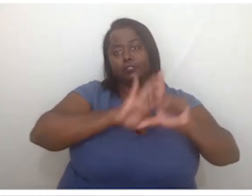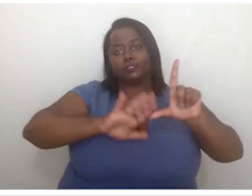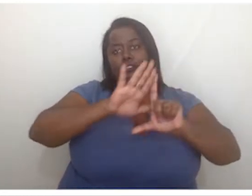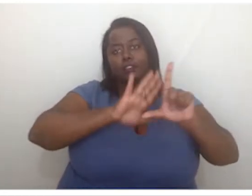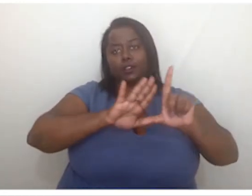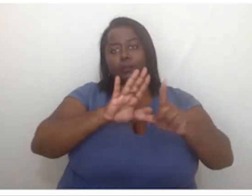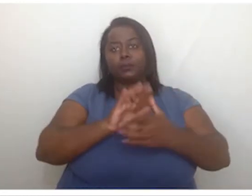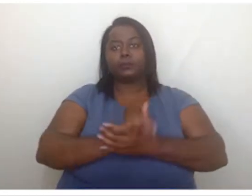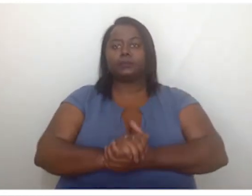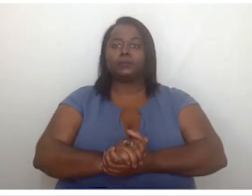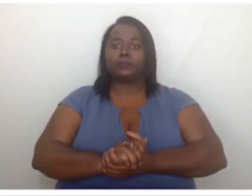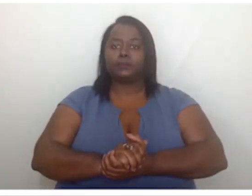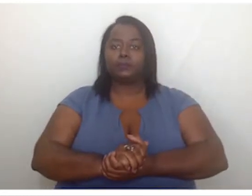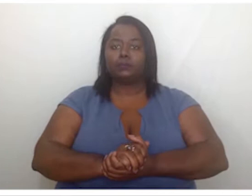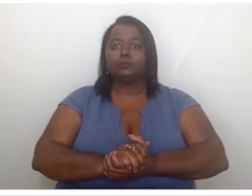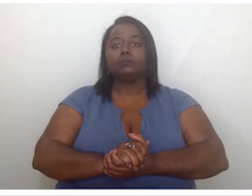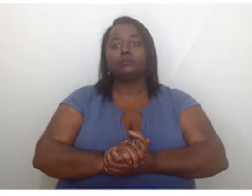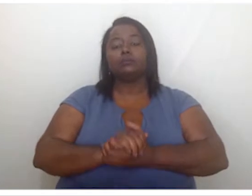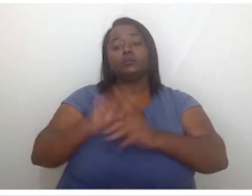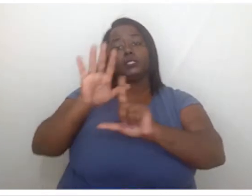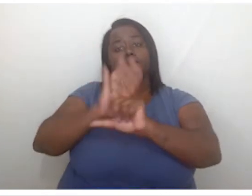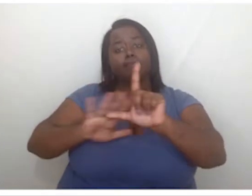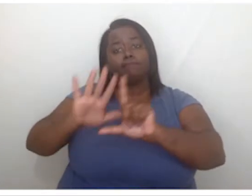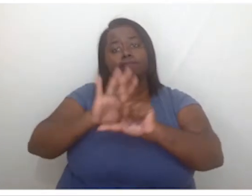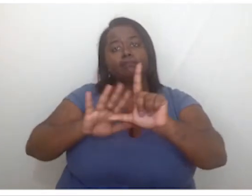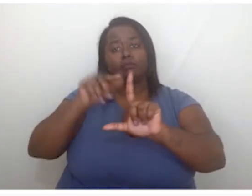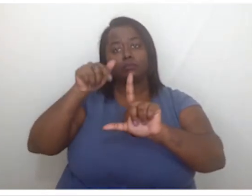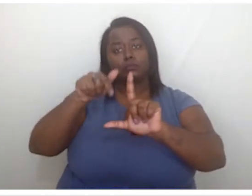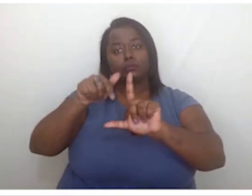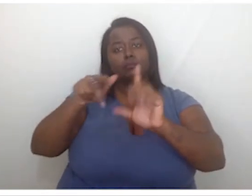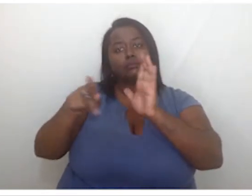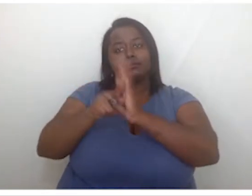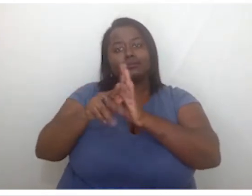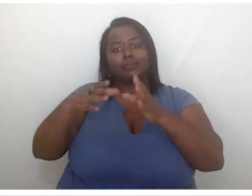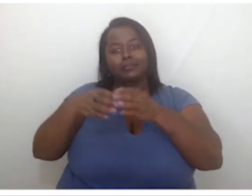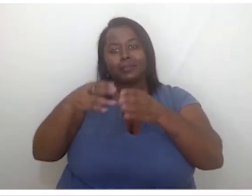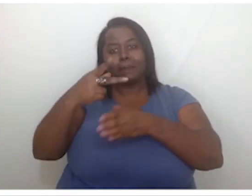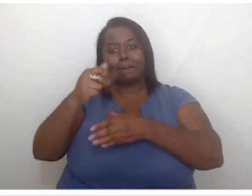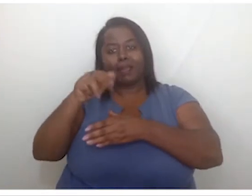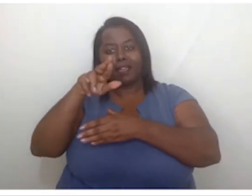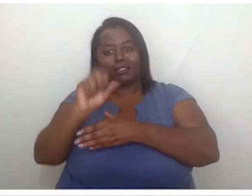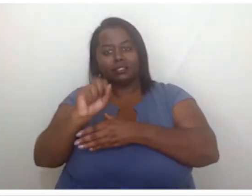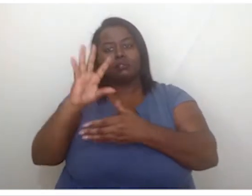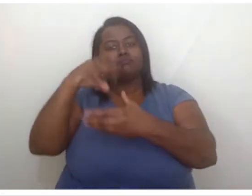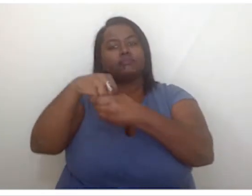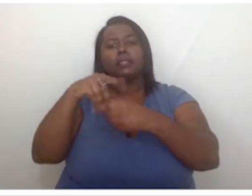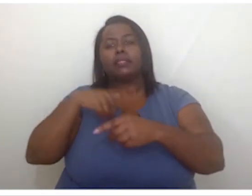Ambientes de aprendizaje proyectados para grupos de pares incluyen tareas conjuntas para los grupos de pares